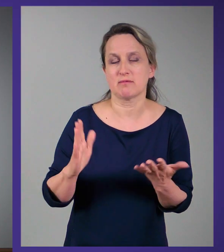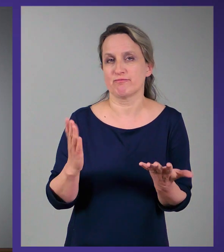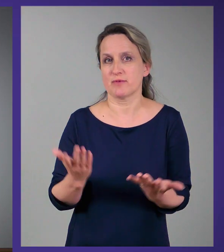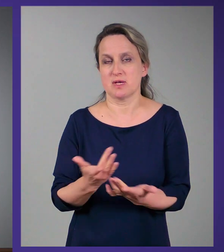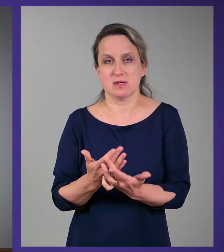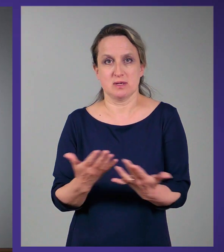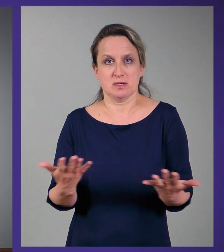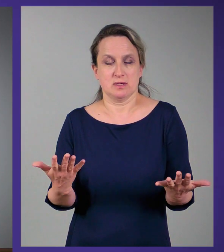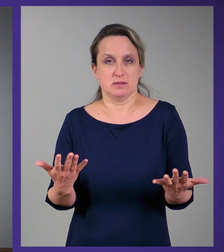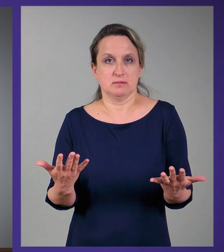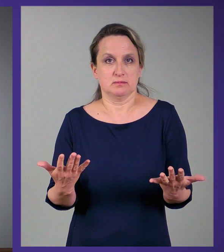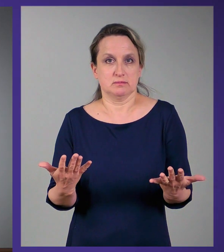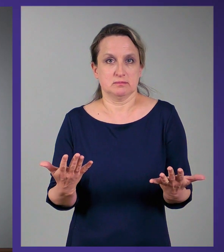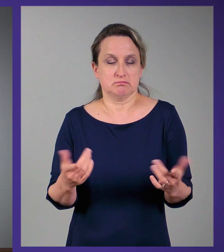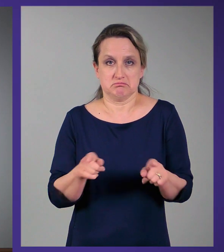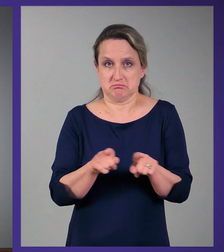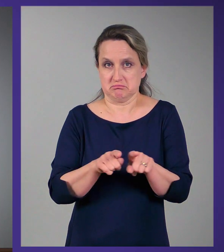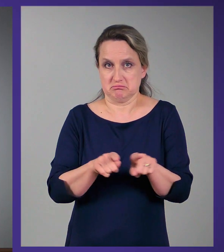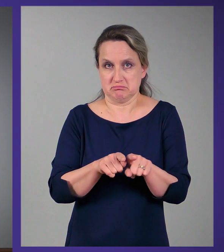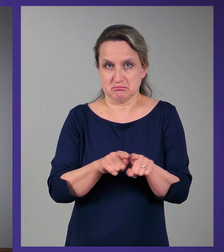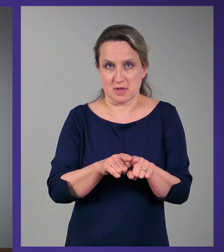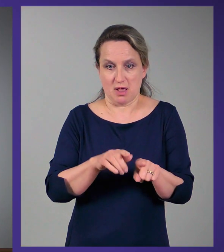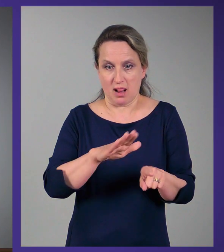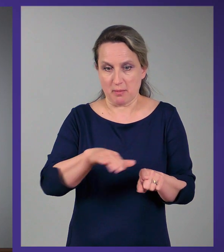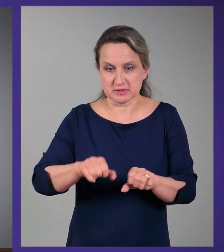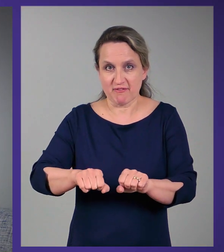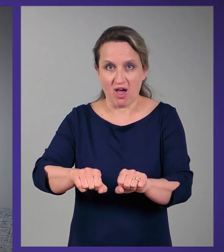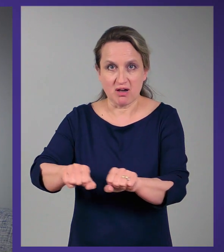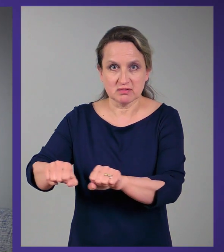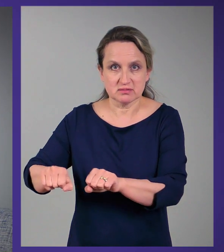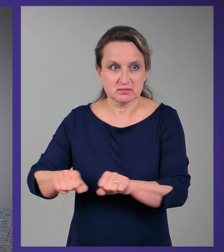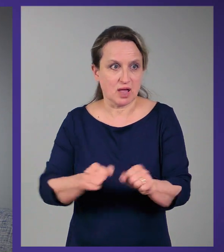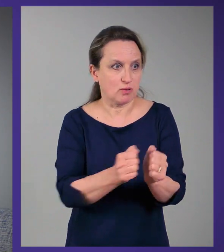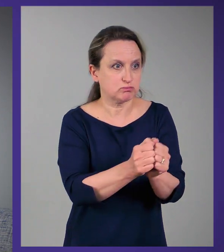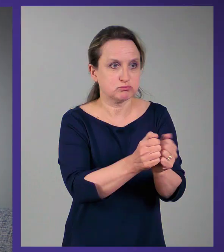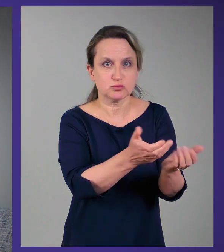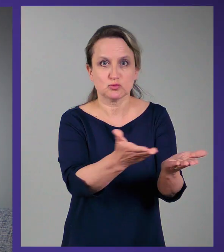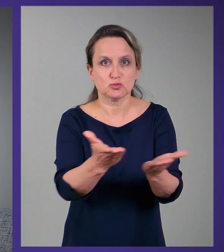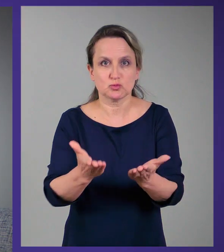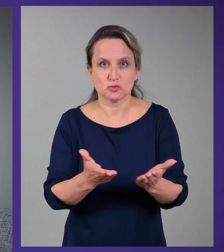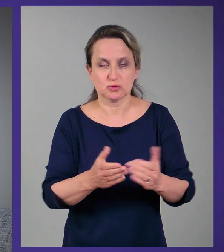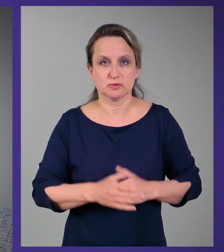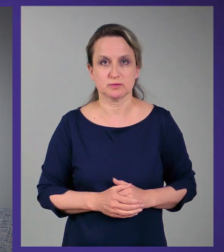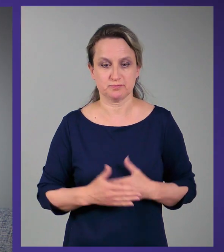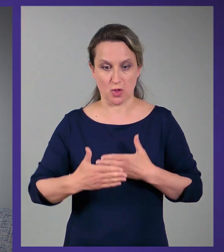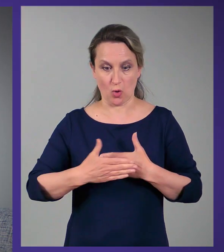ja ka lapsevankreid. Kitsas uks ei luba siseneda abivahendiga,